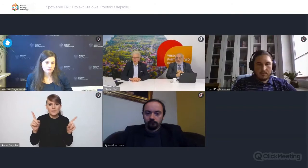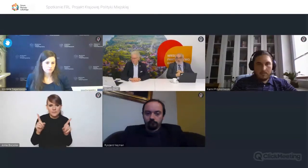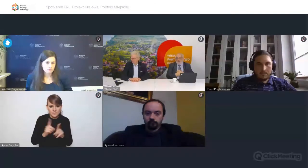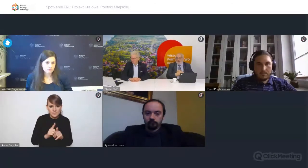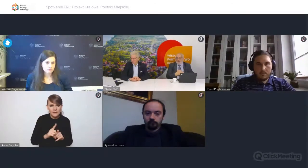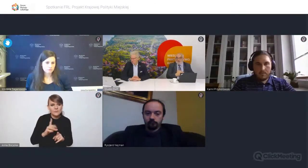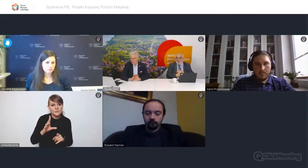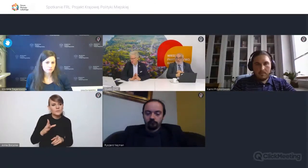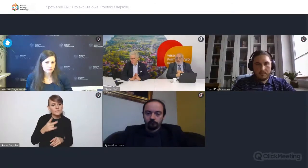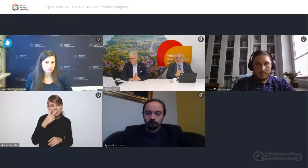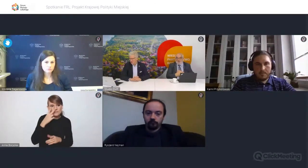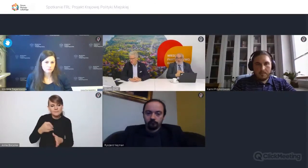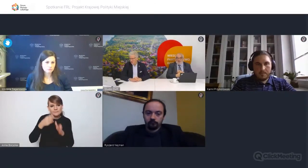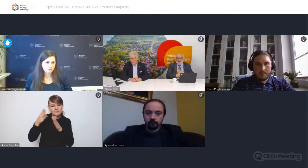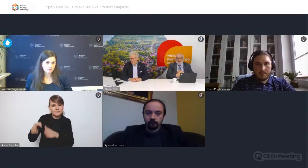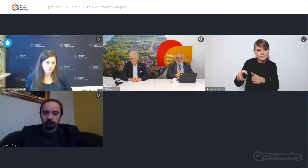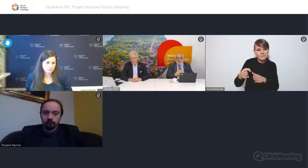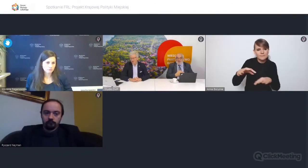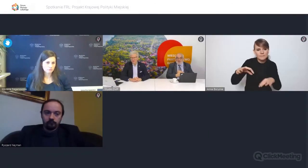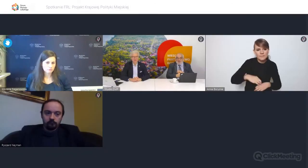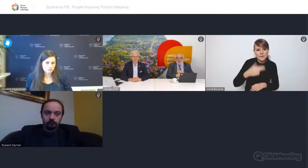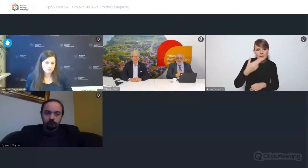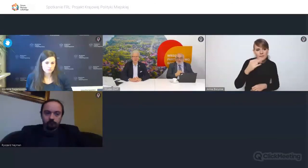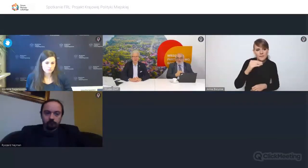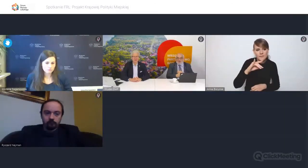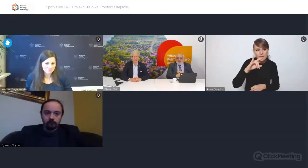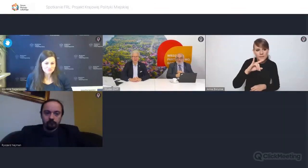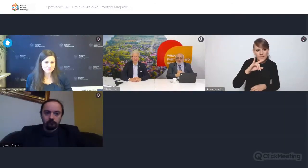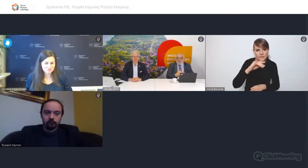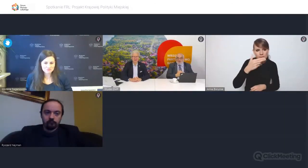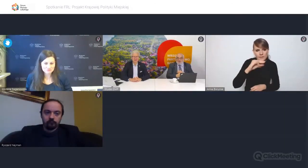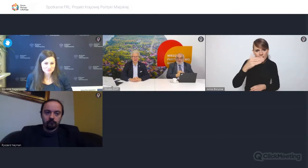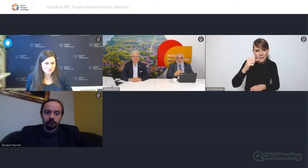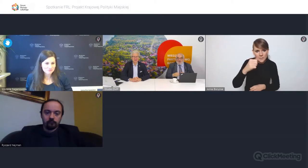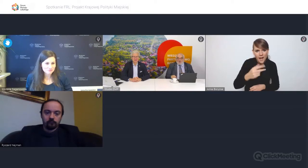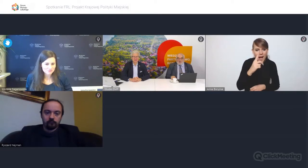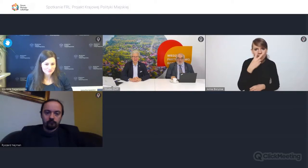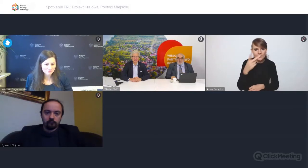panu Nejmanowi, ale widzę, że pani dyrektor się zgłasza, więc nie wiem, czy pani dyrektor chciałaby teraz,